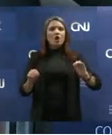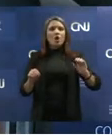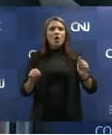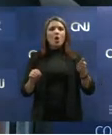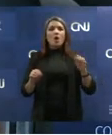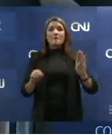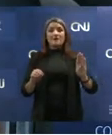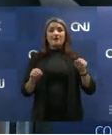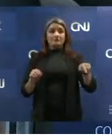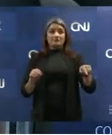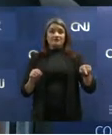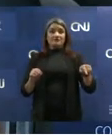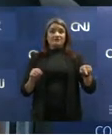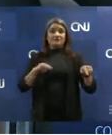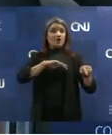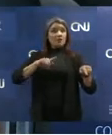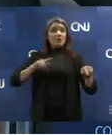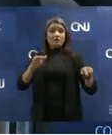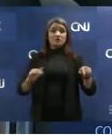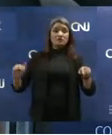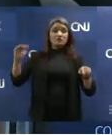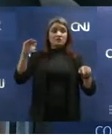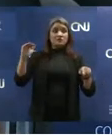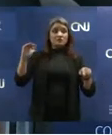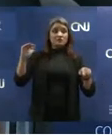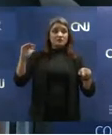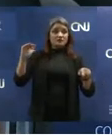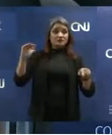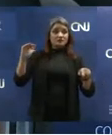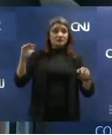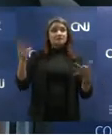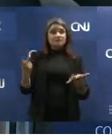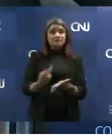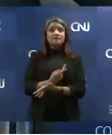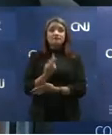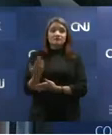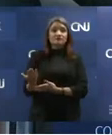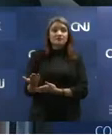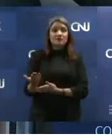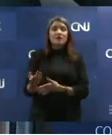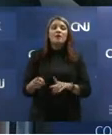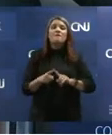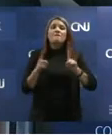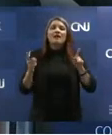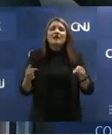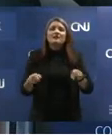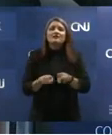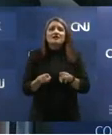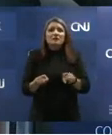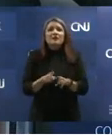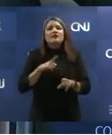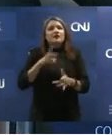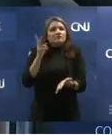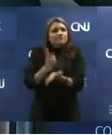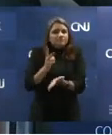No caso concreto, foi abstrato, mas mesmo assim prevaleceu a alternância.